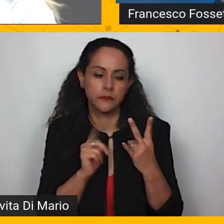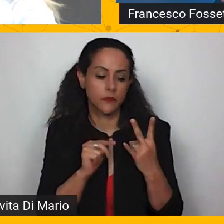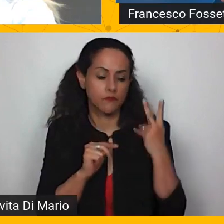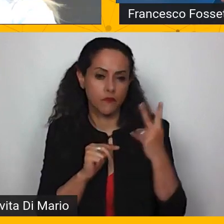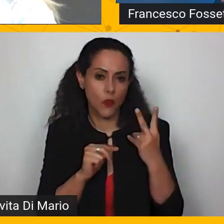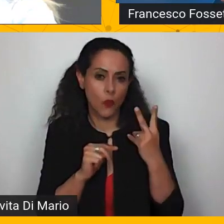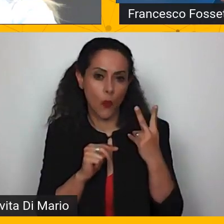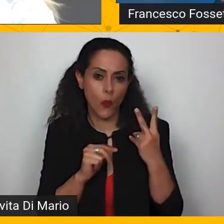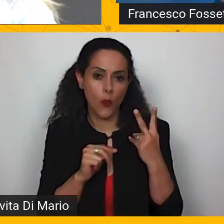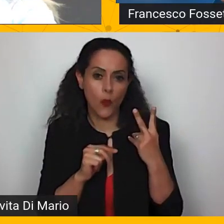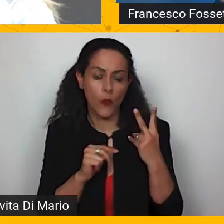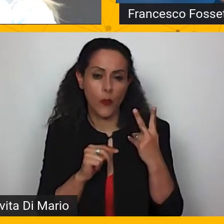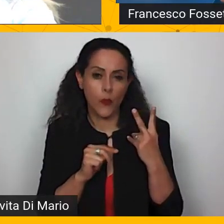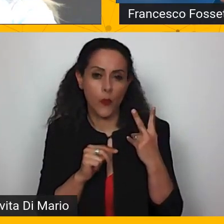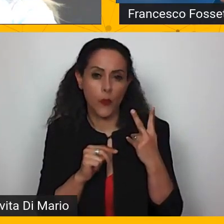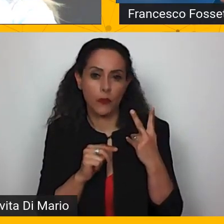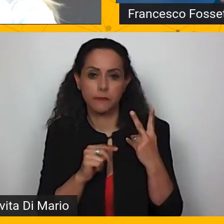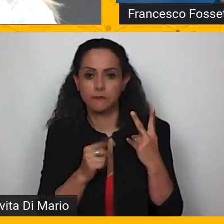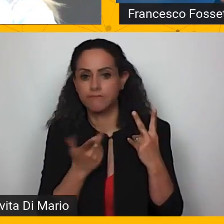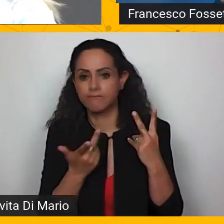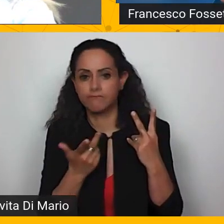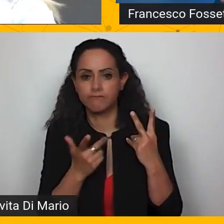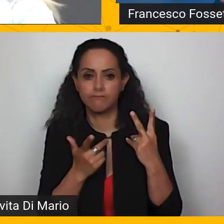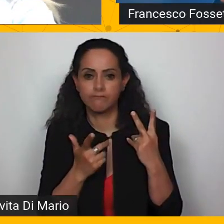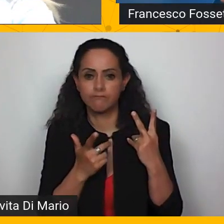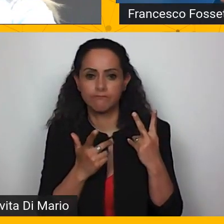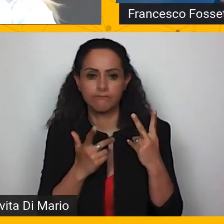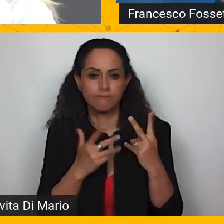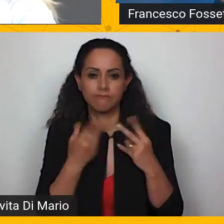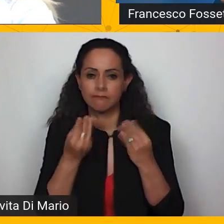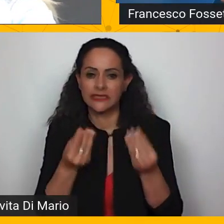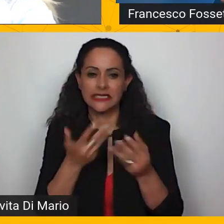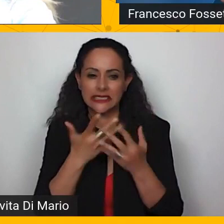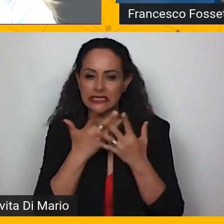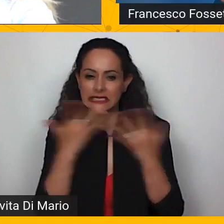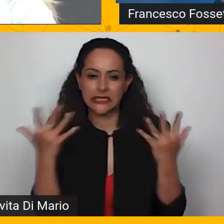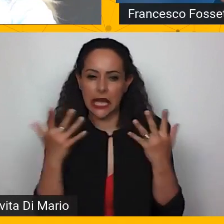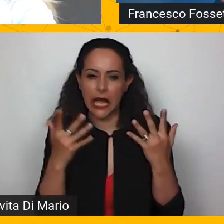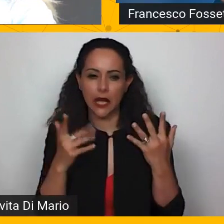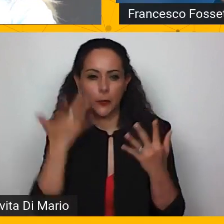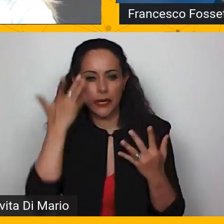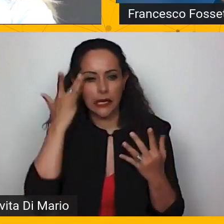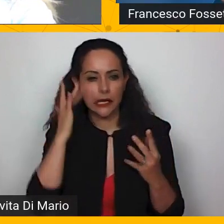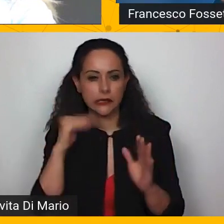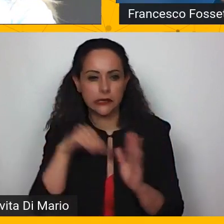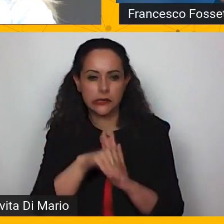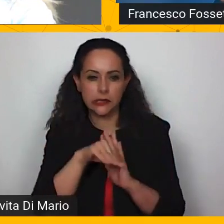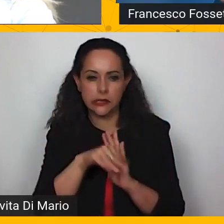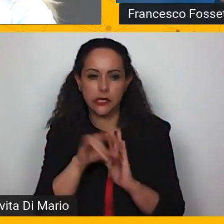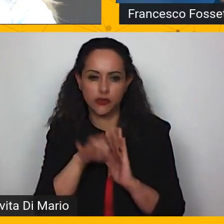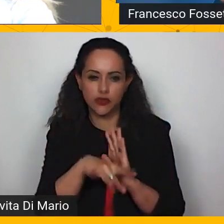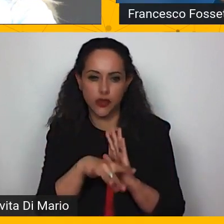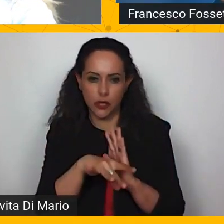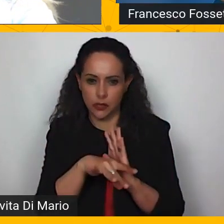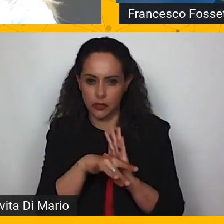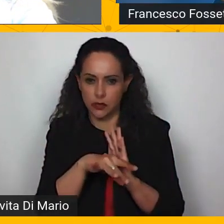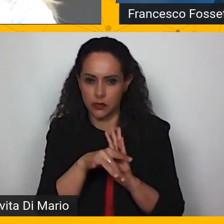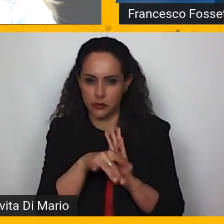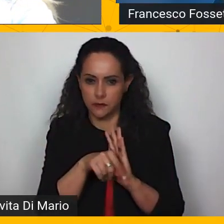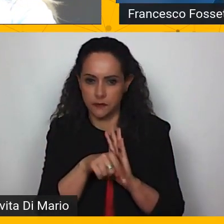eh questa indicazione è appunto mh completamente esaustiva dei